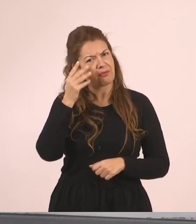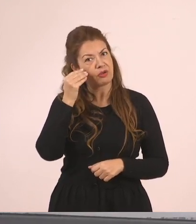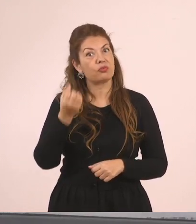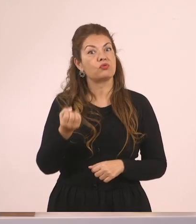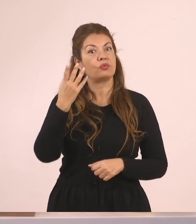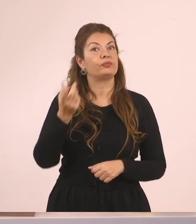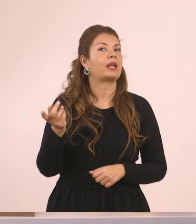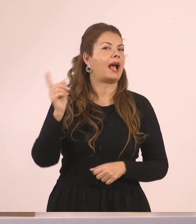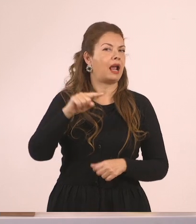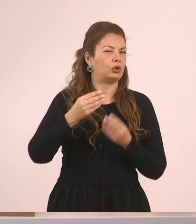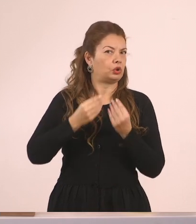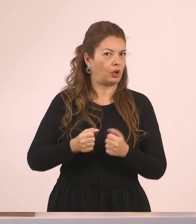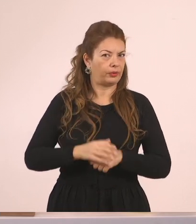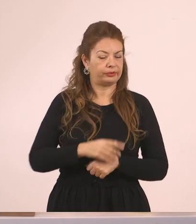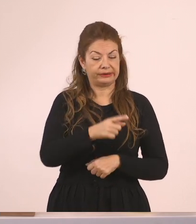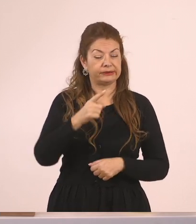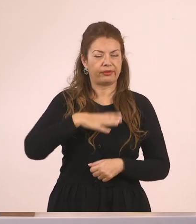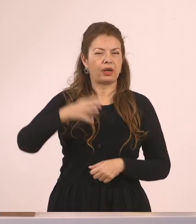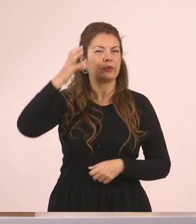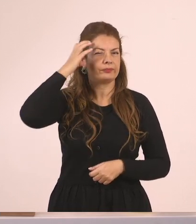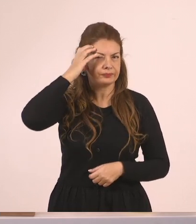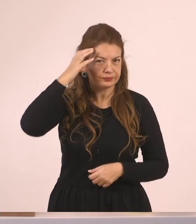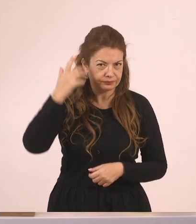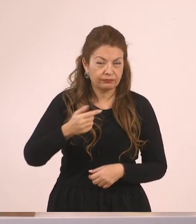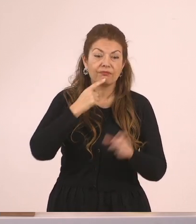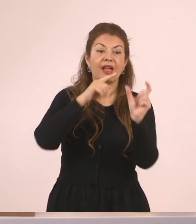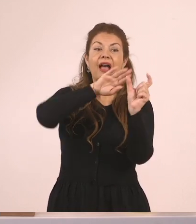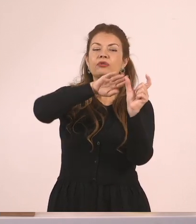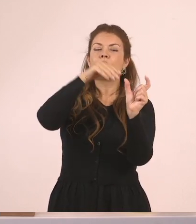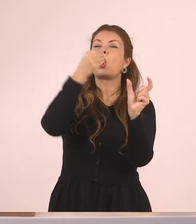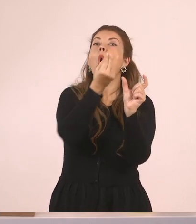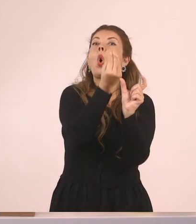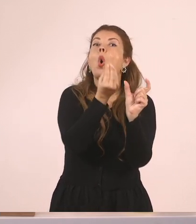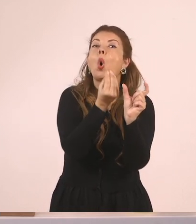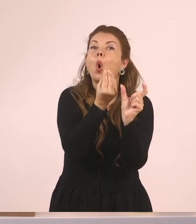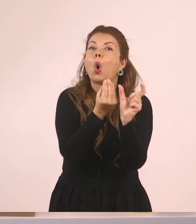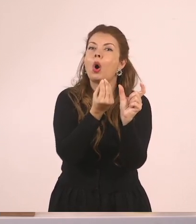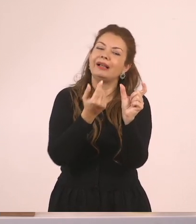Τα ρήματα σε -ώνω, θέλω να θυμηθούμε, ότι αυτό το ω το διατηρούνε.